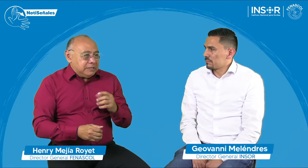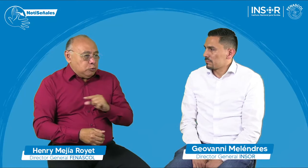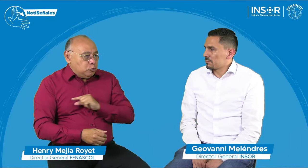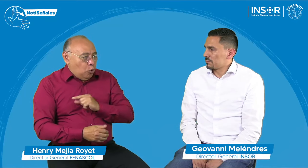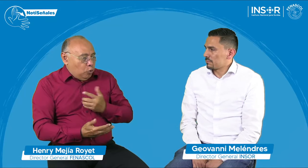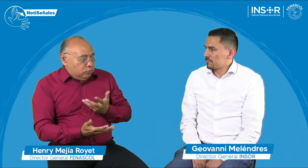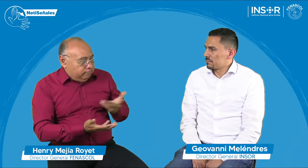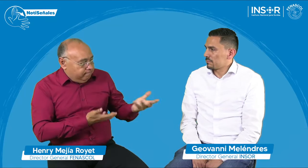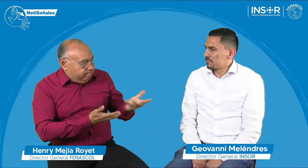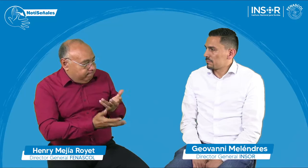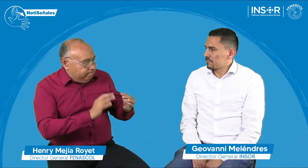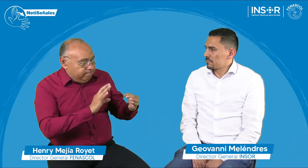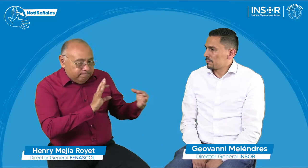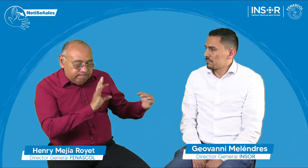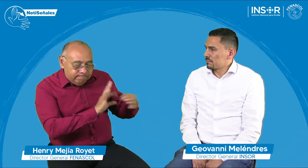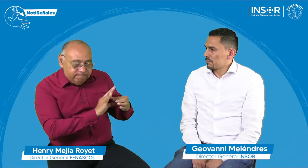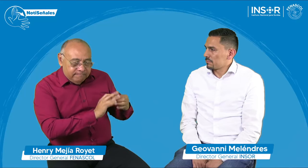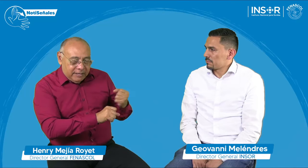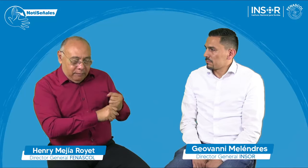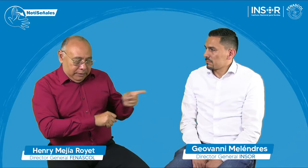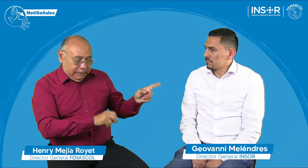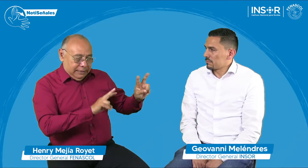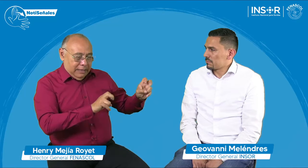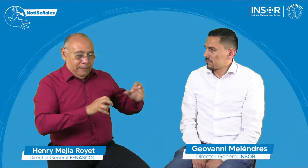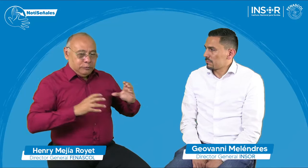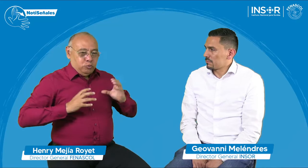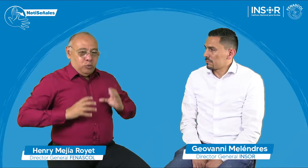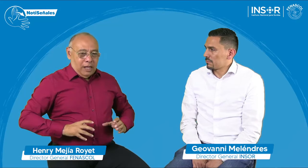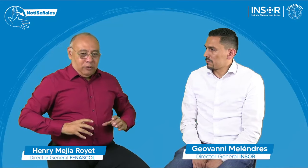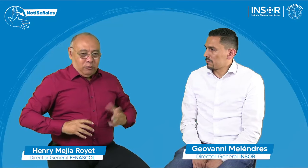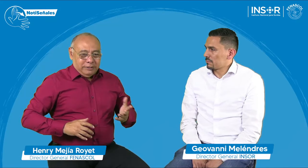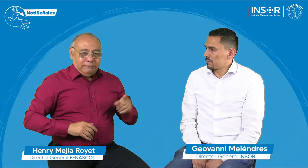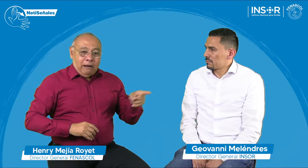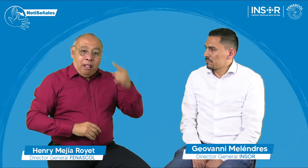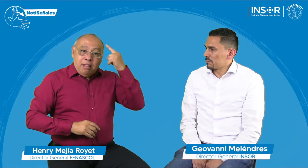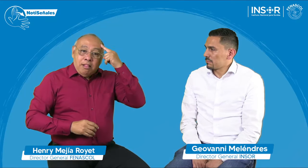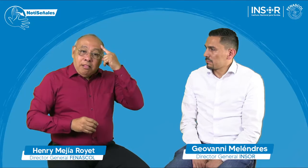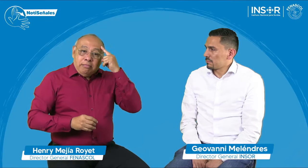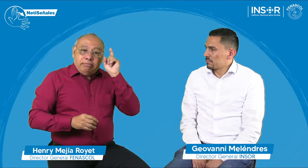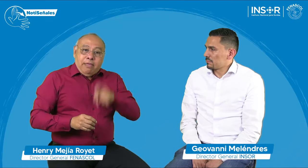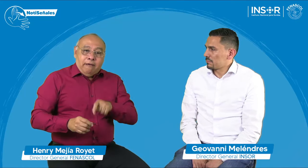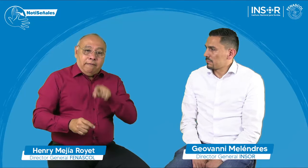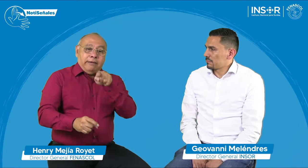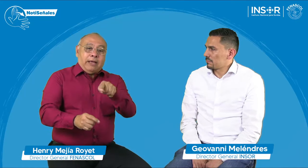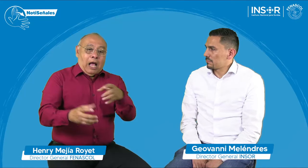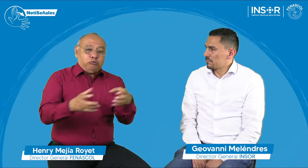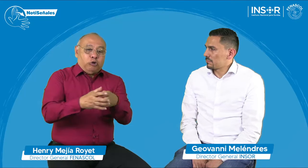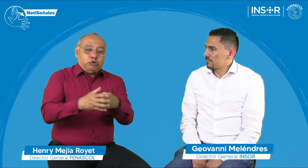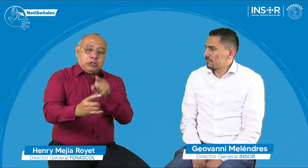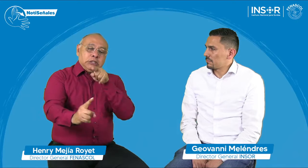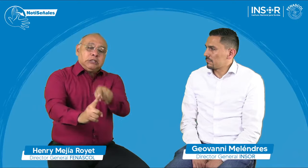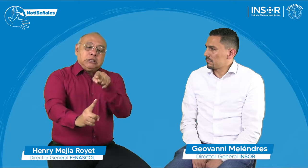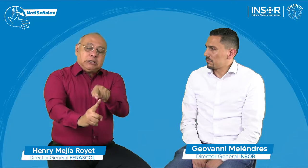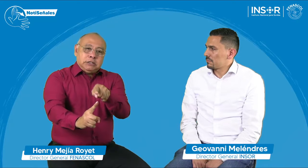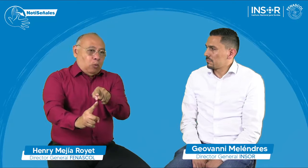hemos hablado de asociacionismo